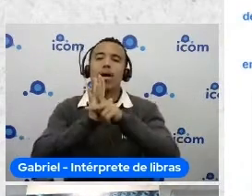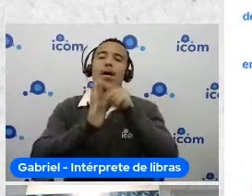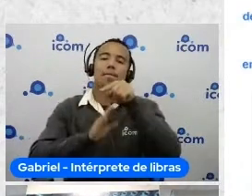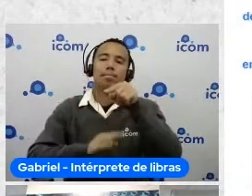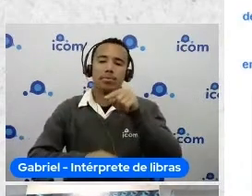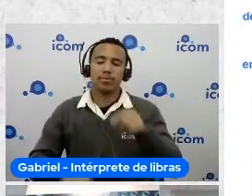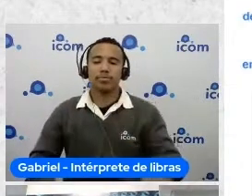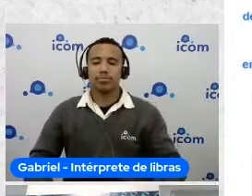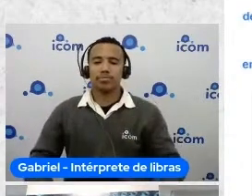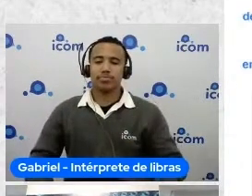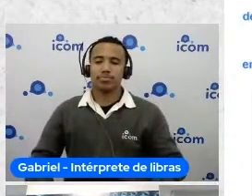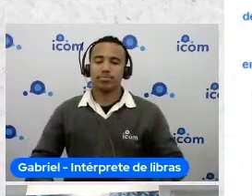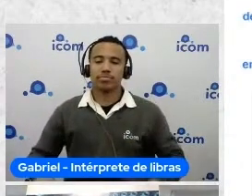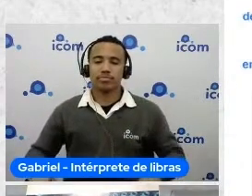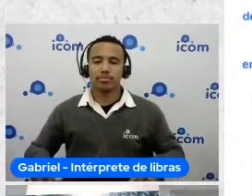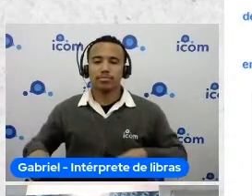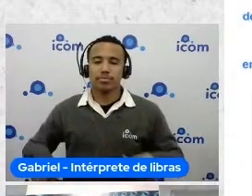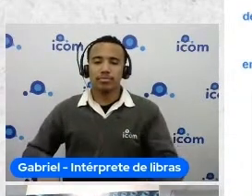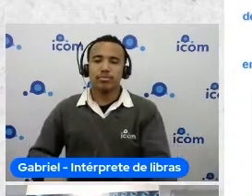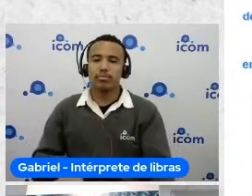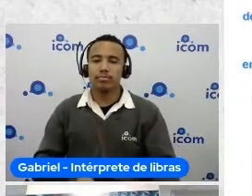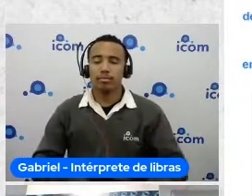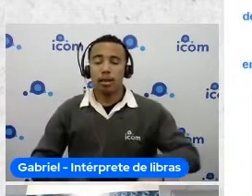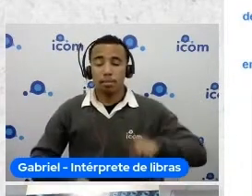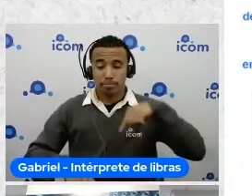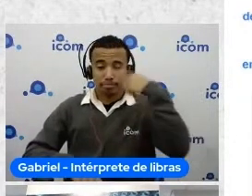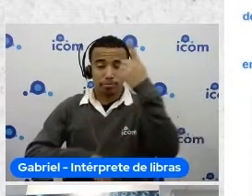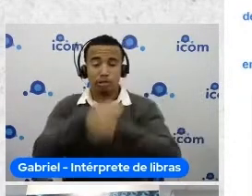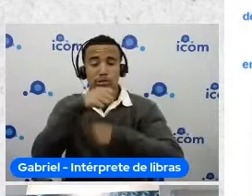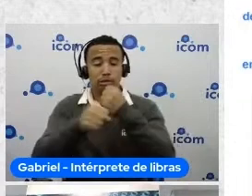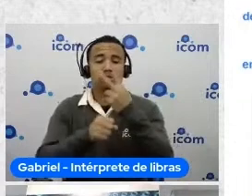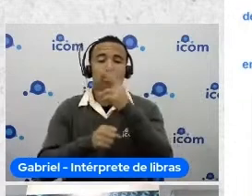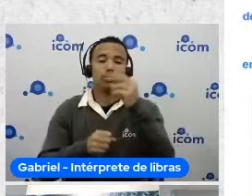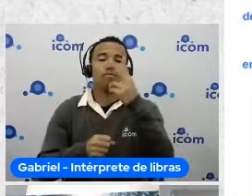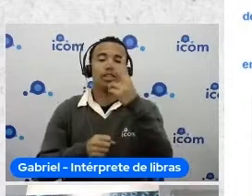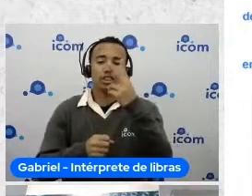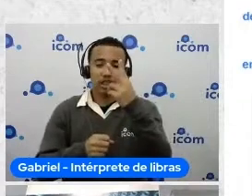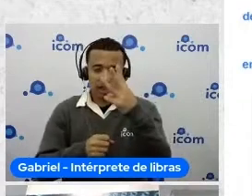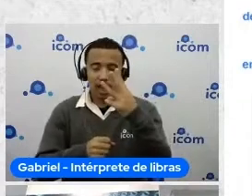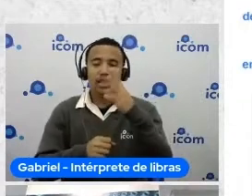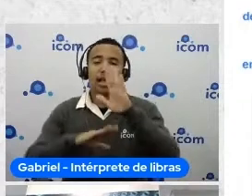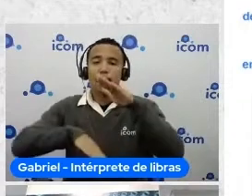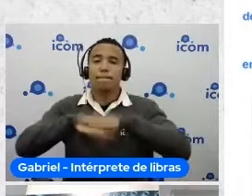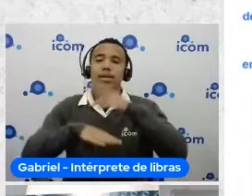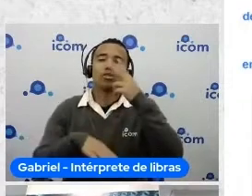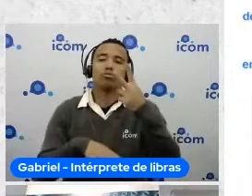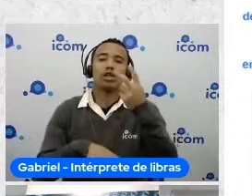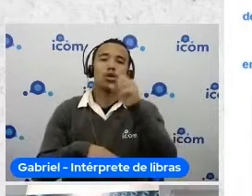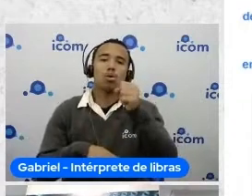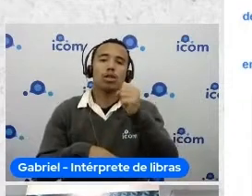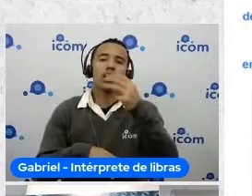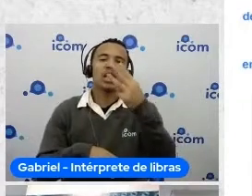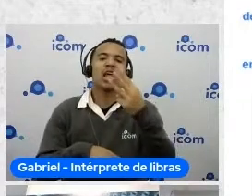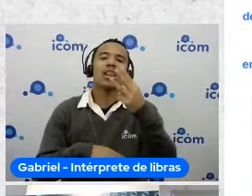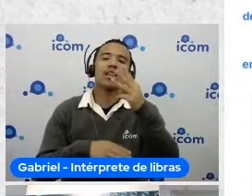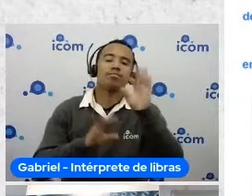Para o ano de 2023, já está definida a instalação de mais 286 pontos de monitoramento online.